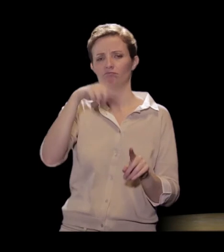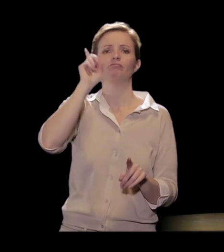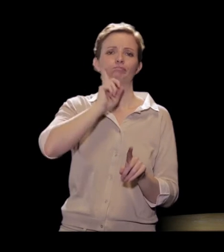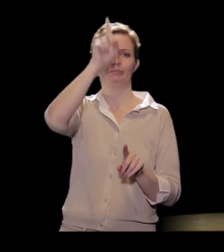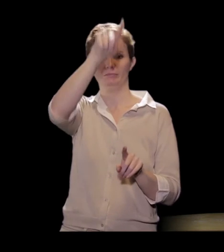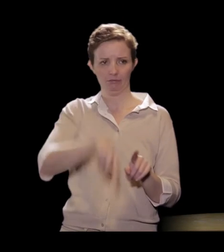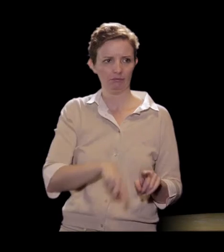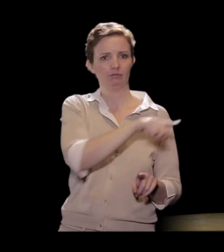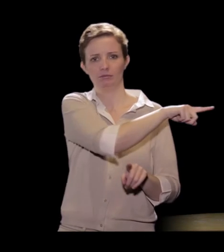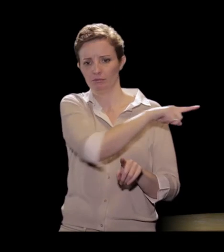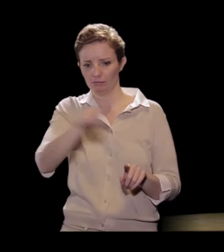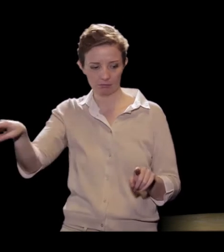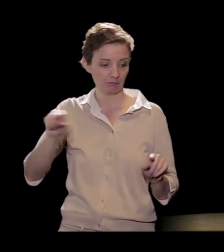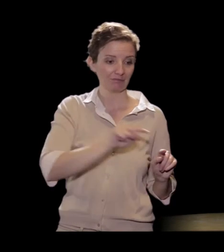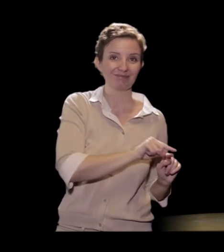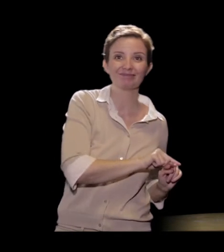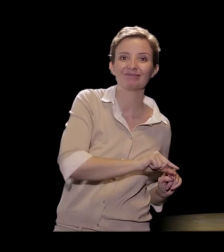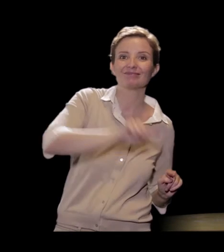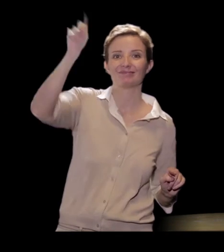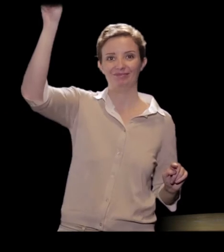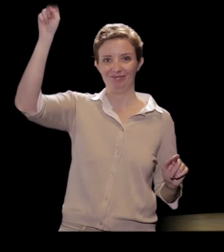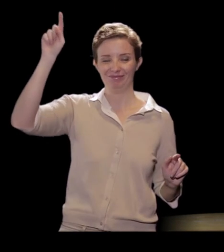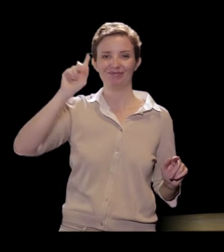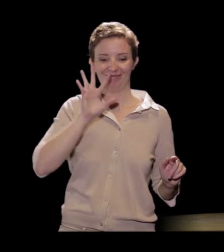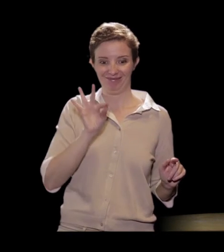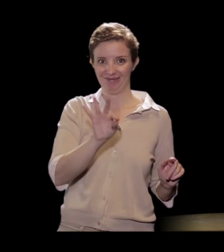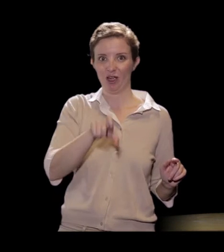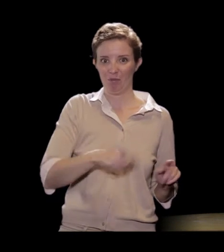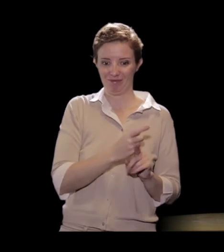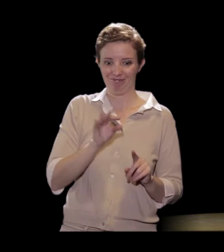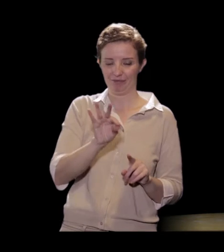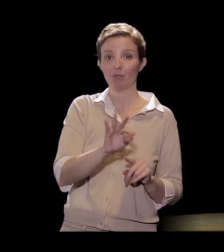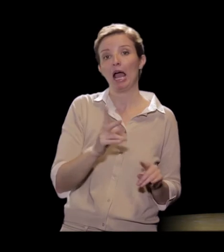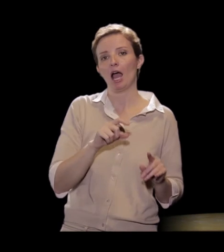Una retta passante per l'origine, purché diversa dall'asse delle y,